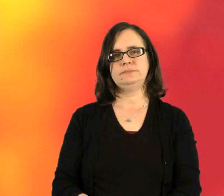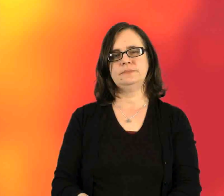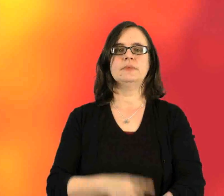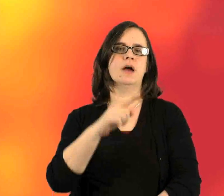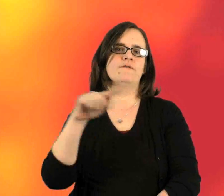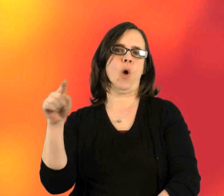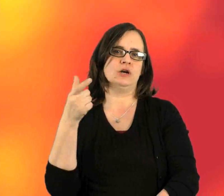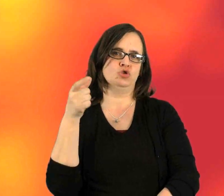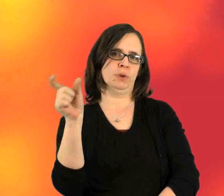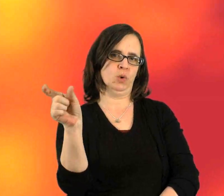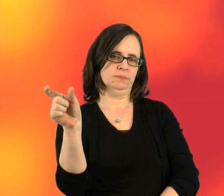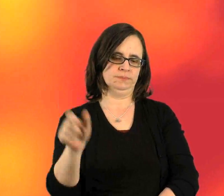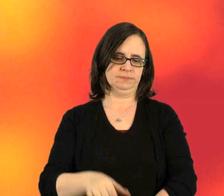Wochen-Spruch